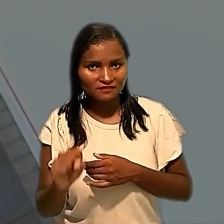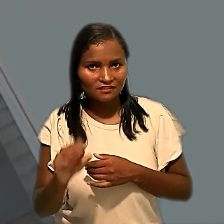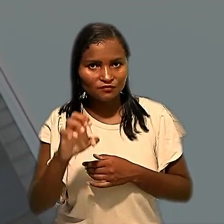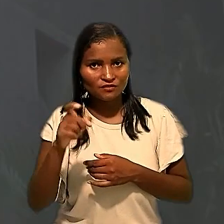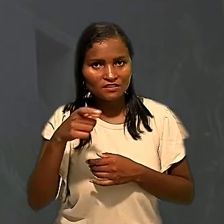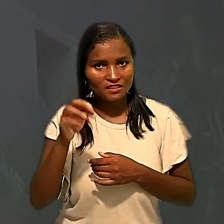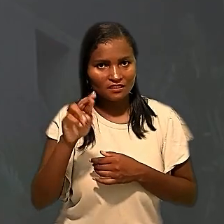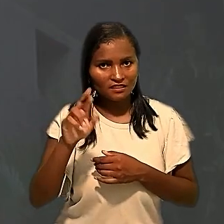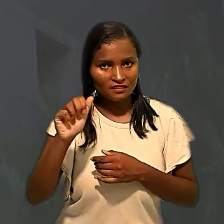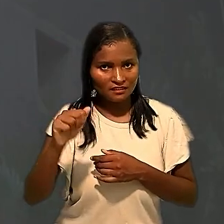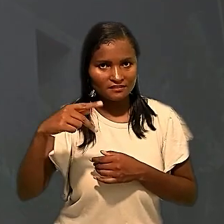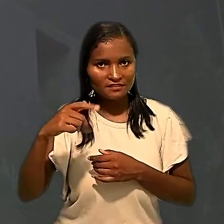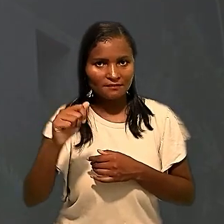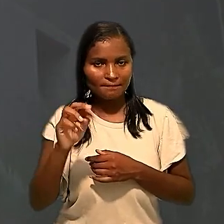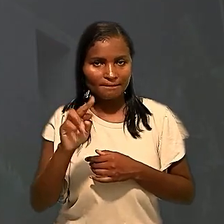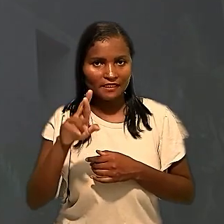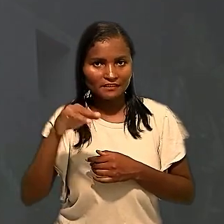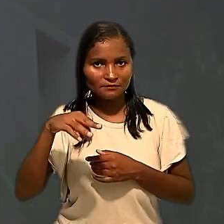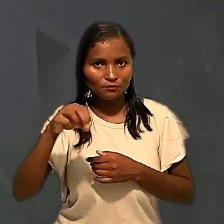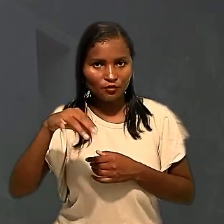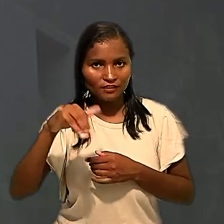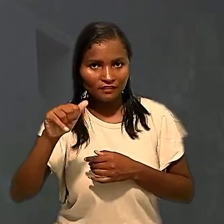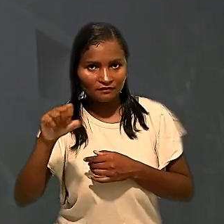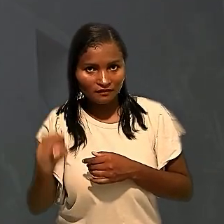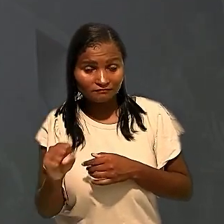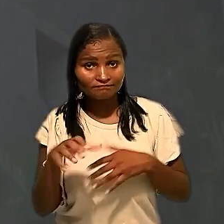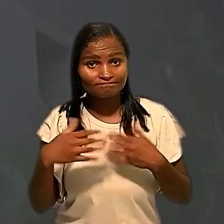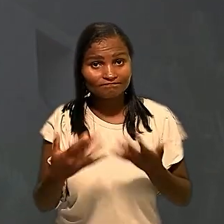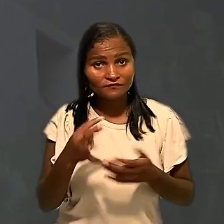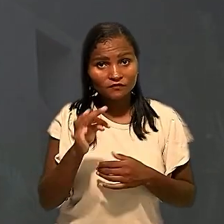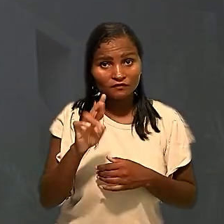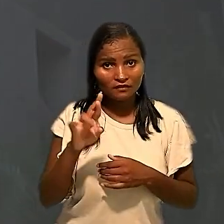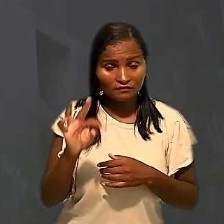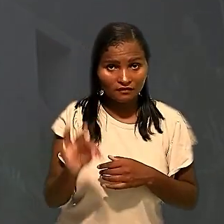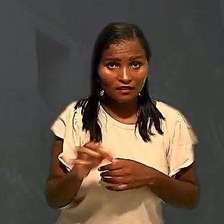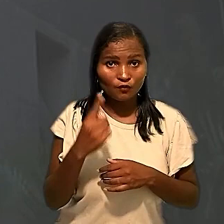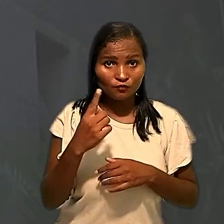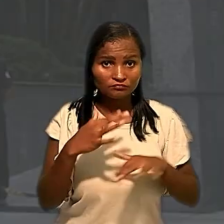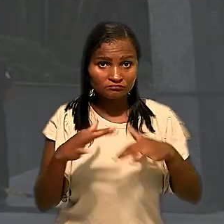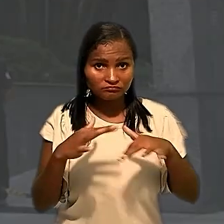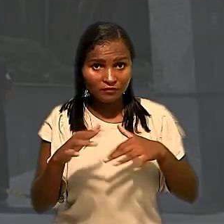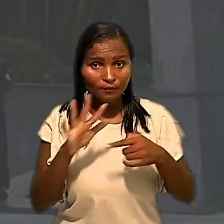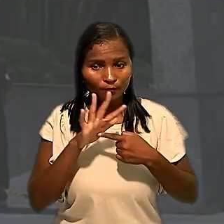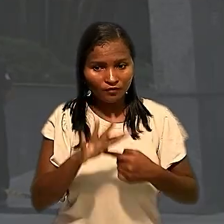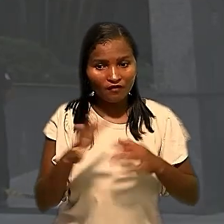De acordo com o TRT, um dos elementos que demonstraram o vínculo com uma gestora da